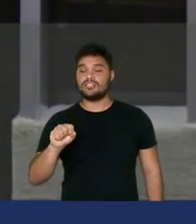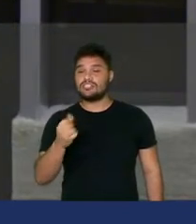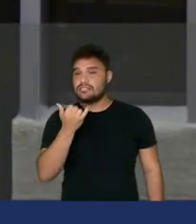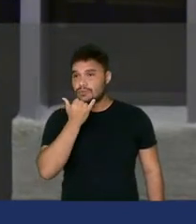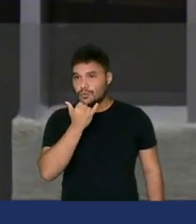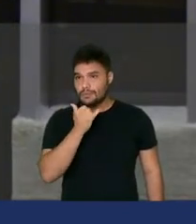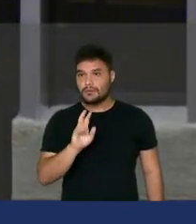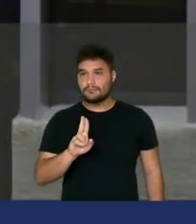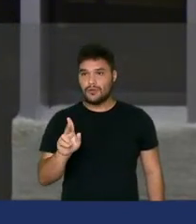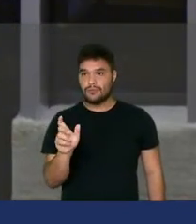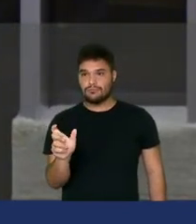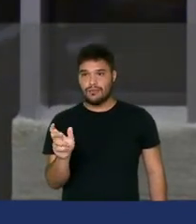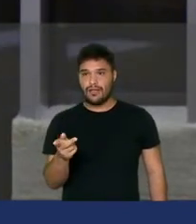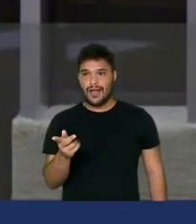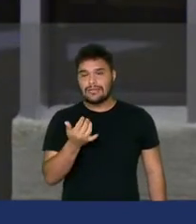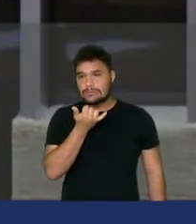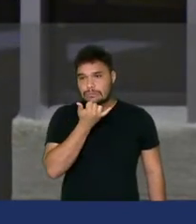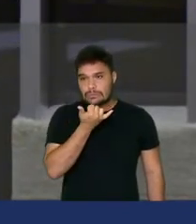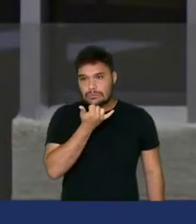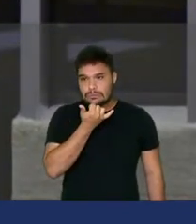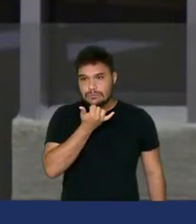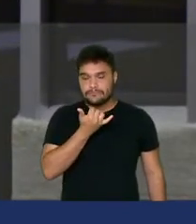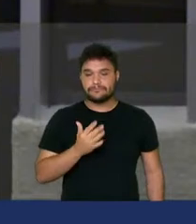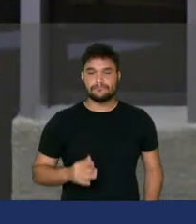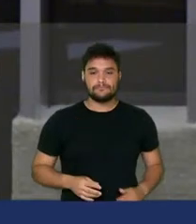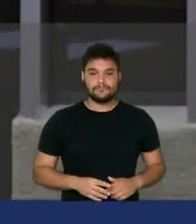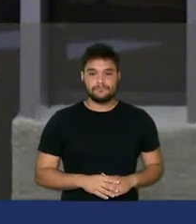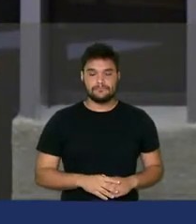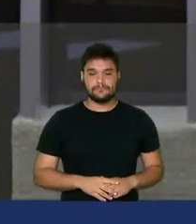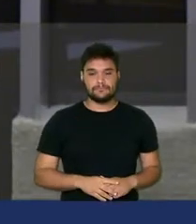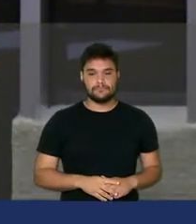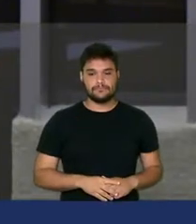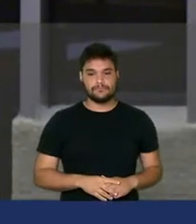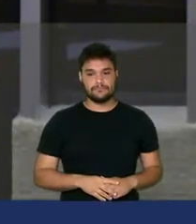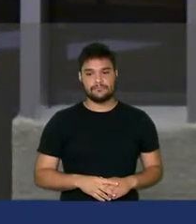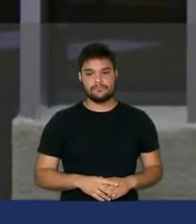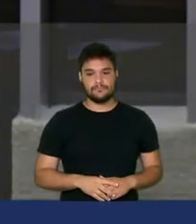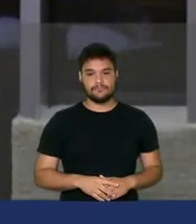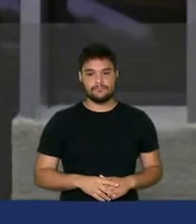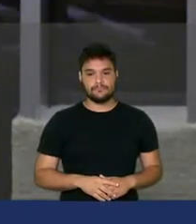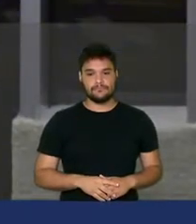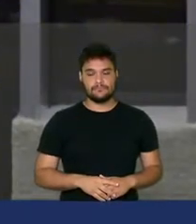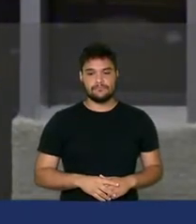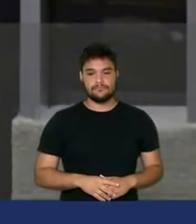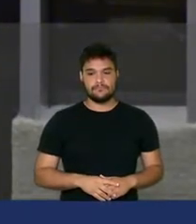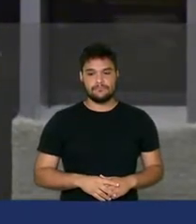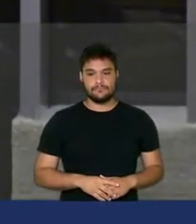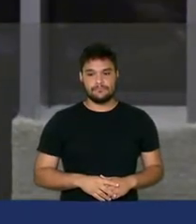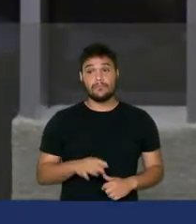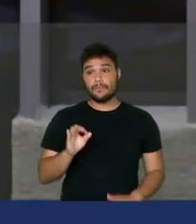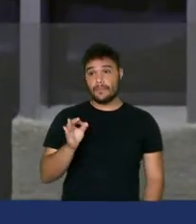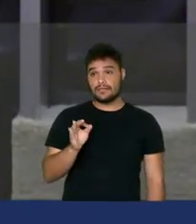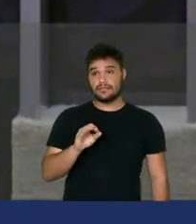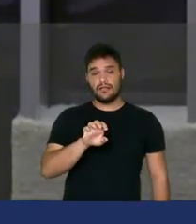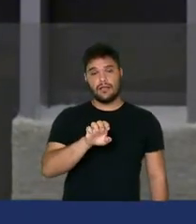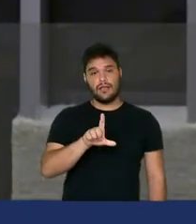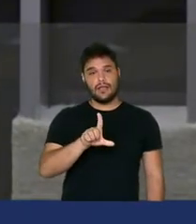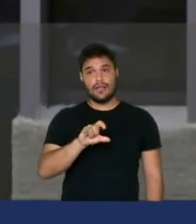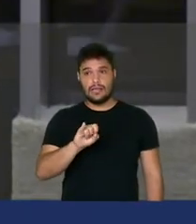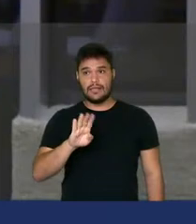CADÊ O DEPUTADO? ELY LOPES. -- BORGES! [DEPUTADO]: BORGES, PERDÃO! PERDÃO, PERDÃO. EXATAMENTE, O DEPUTADO ELY